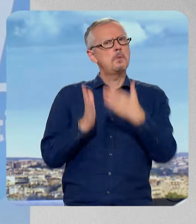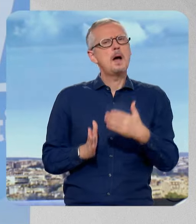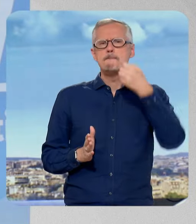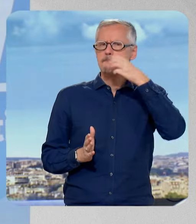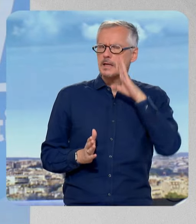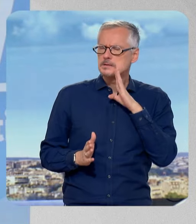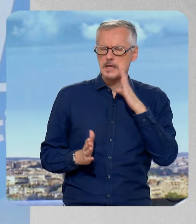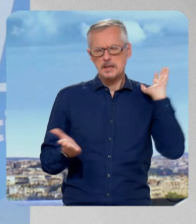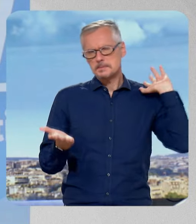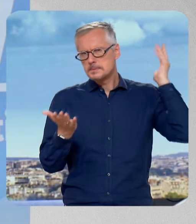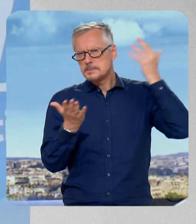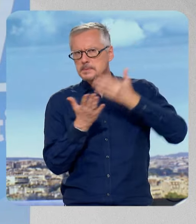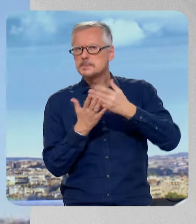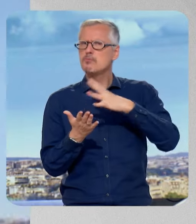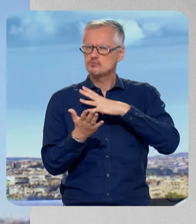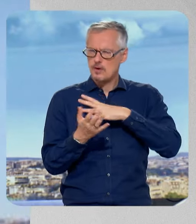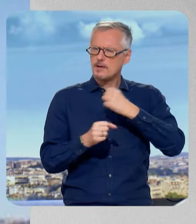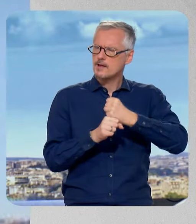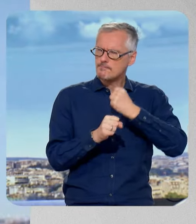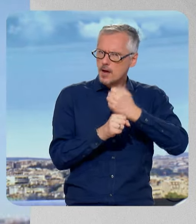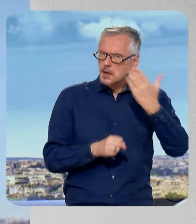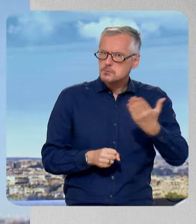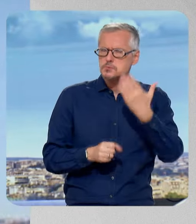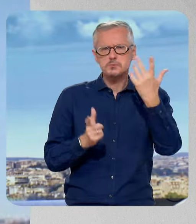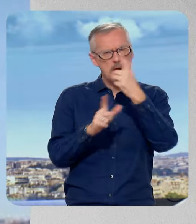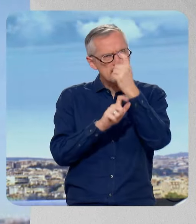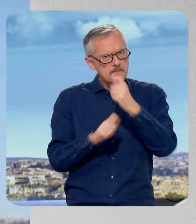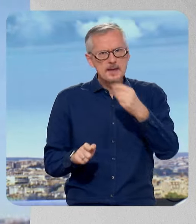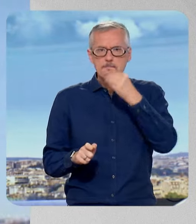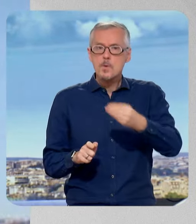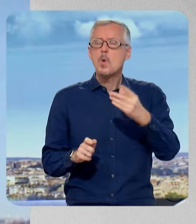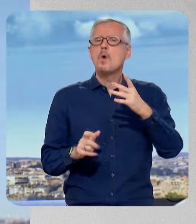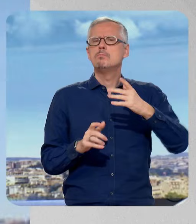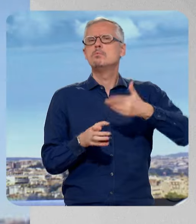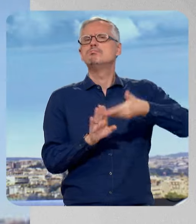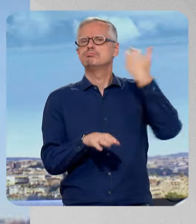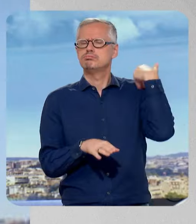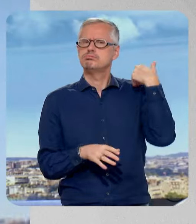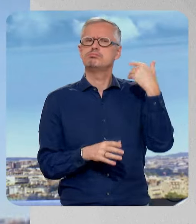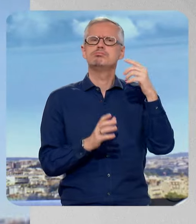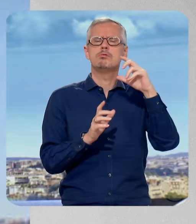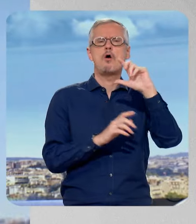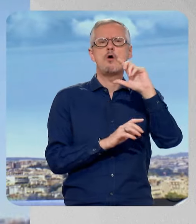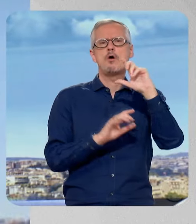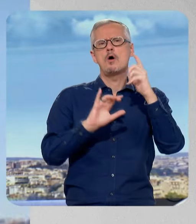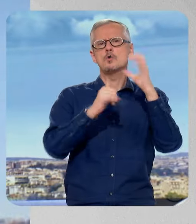G.Daret: Vous voteriez la motion de censure contre le gouvernement Barnier? C.Delga: Le choix du président de la République